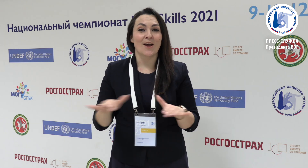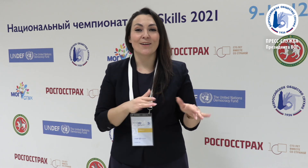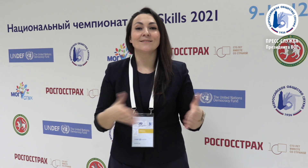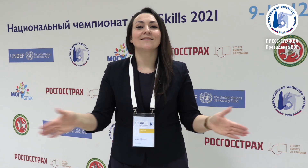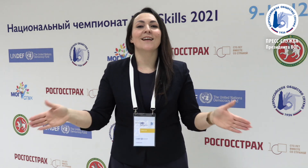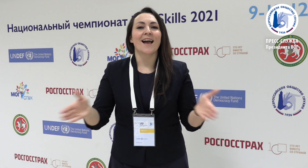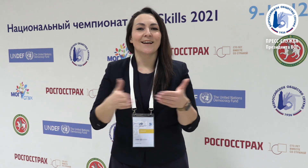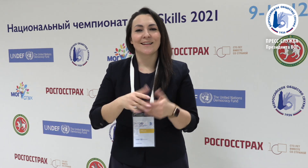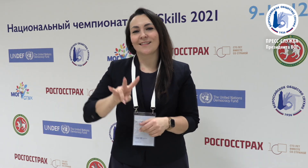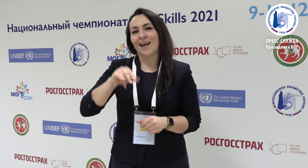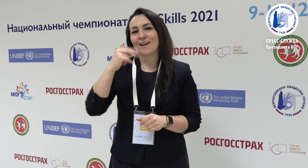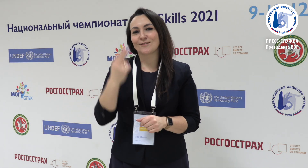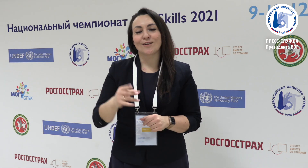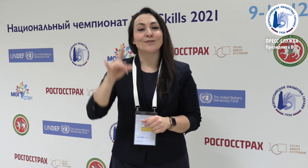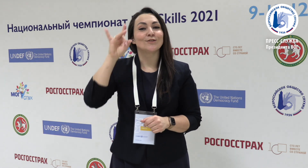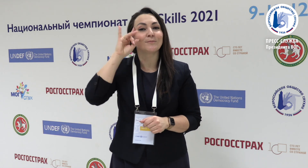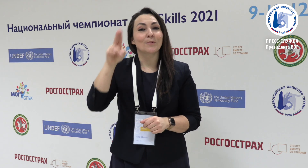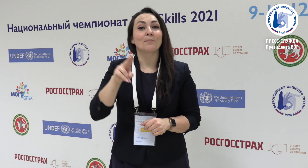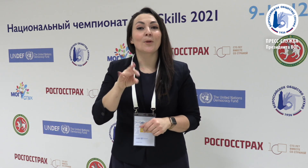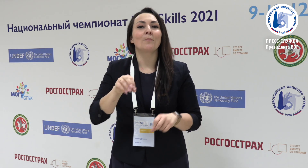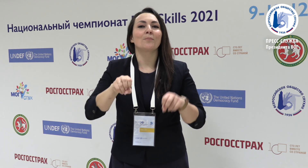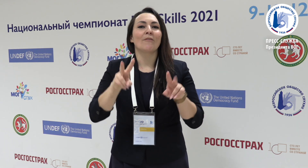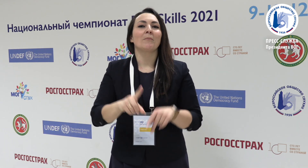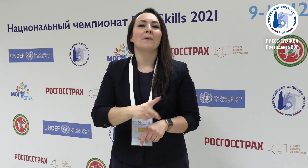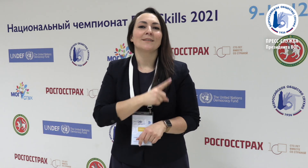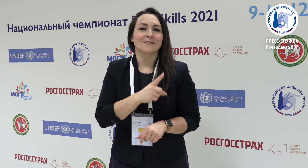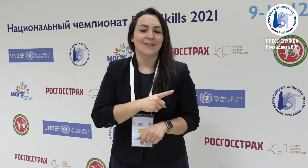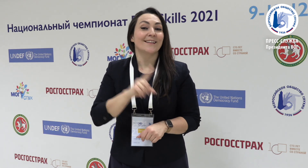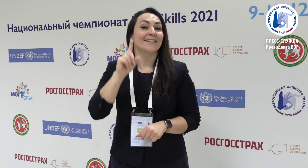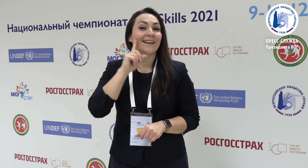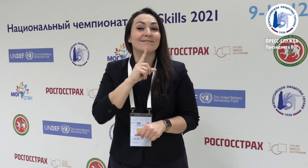Сегодня церемония закрытия Национального чемпионата